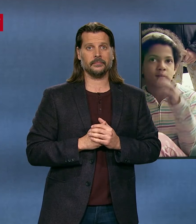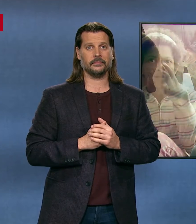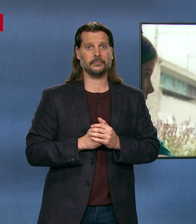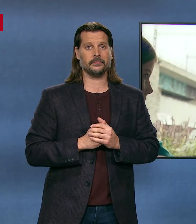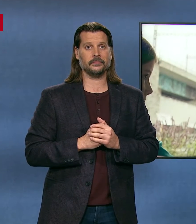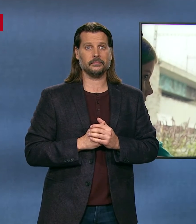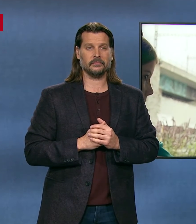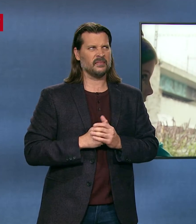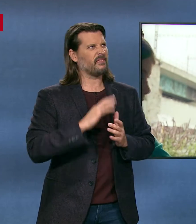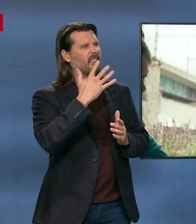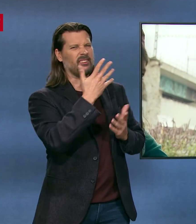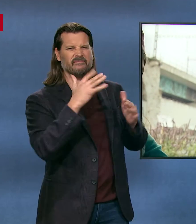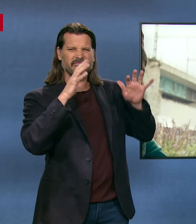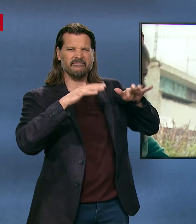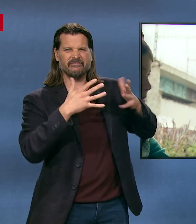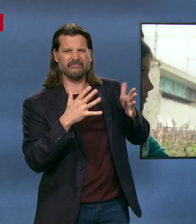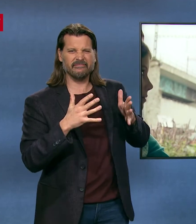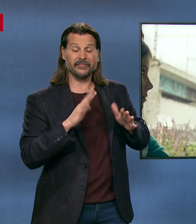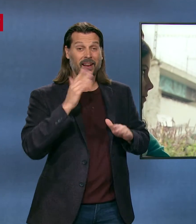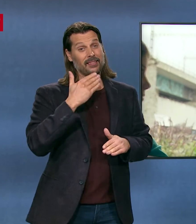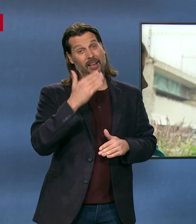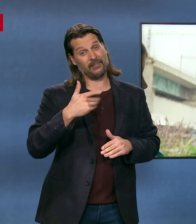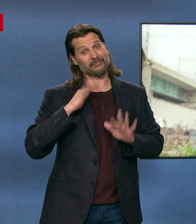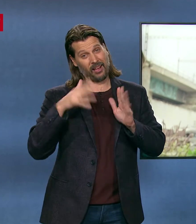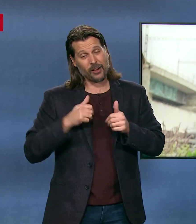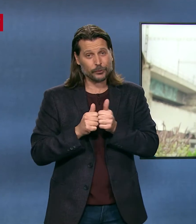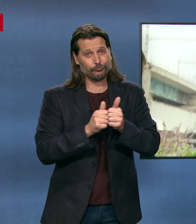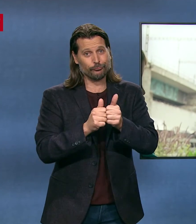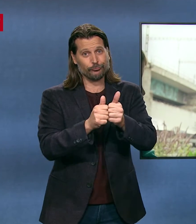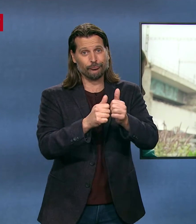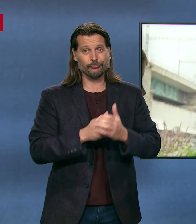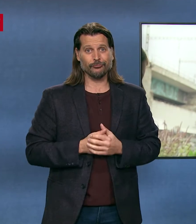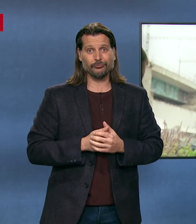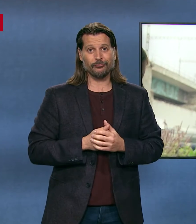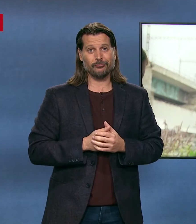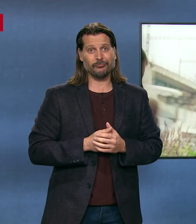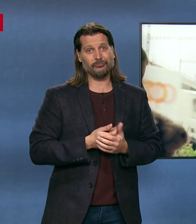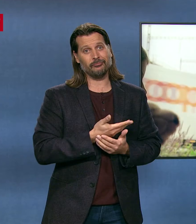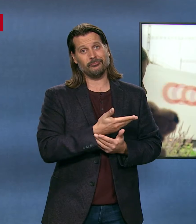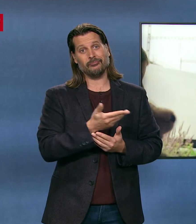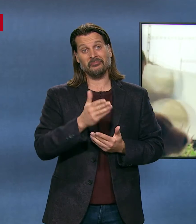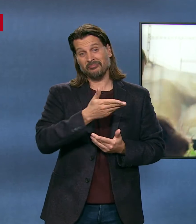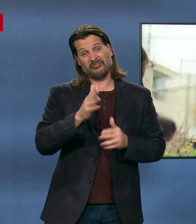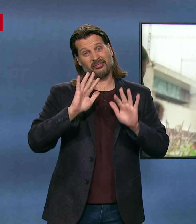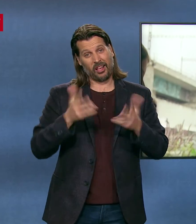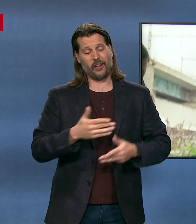Vielen Dank, dass wir euch begleiten durften an diesem verregneten Samstag. Ihr dürft euch selber applaudieren.